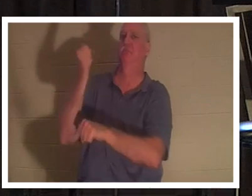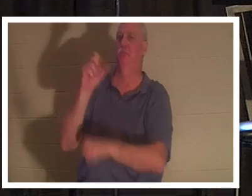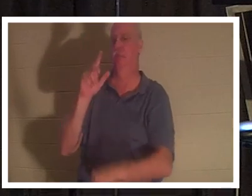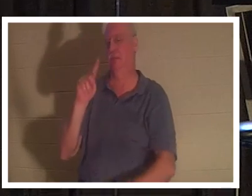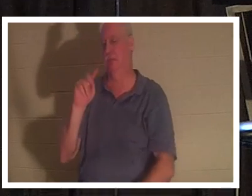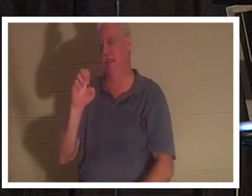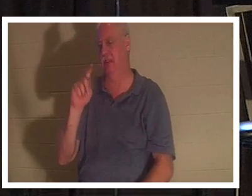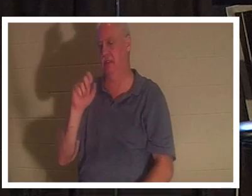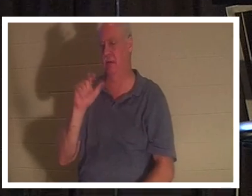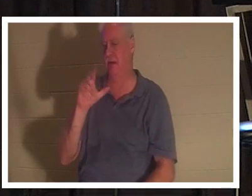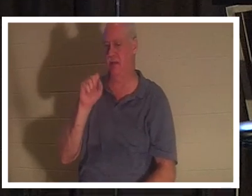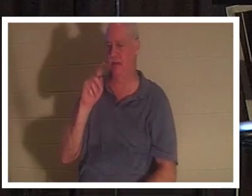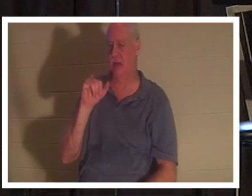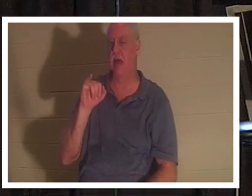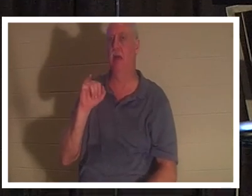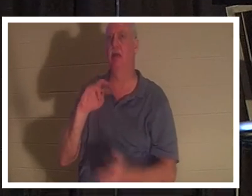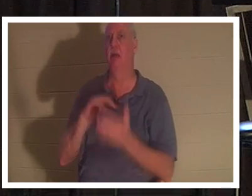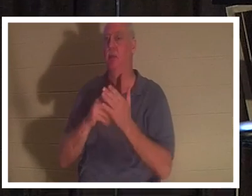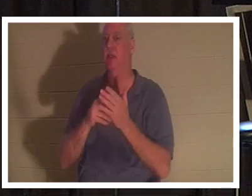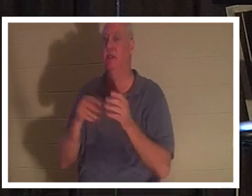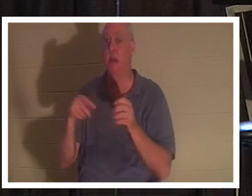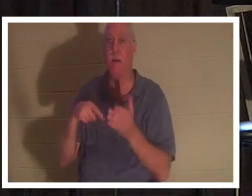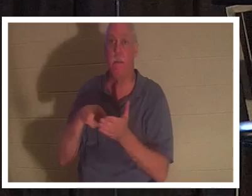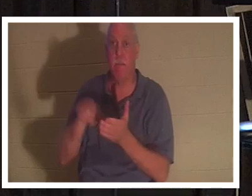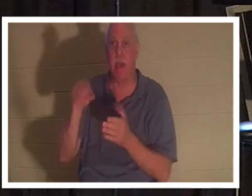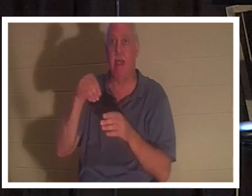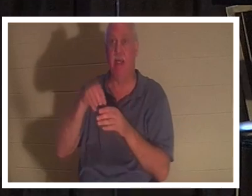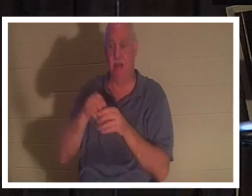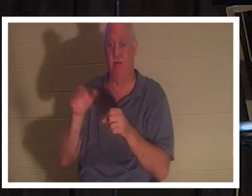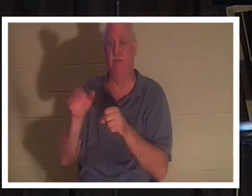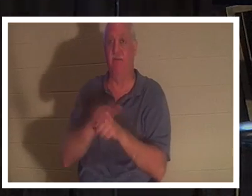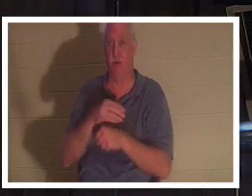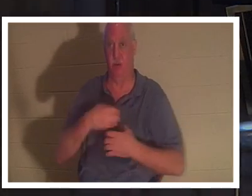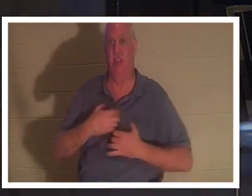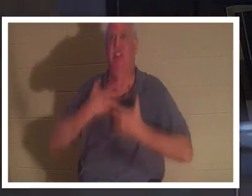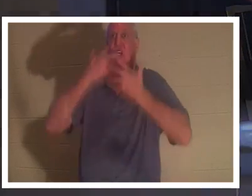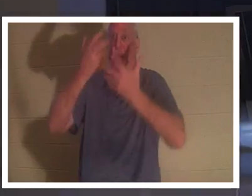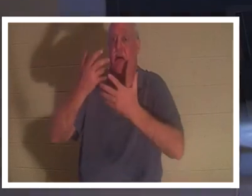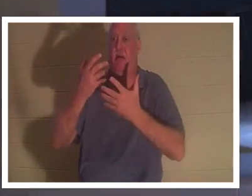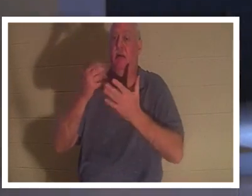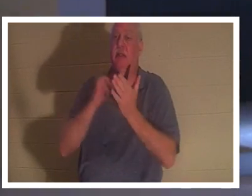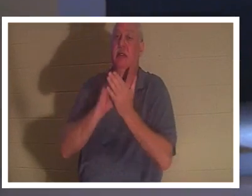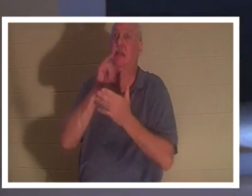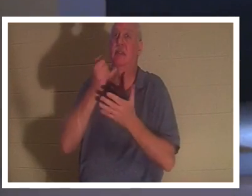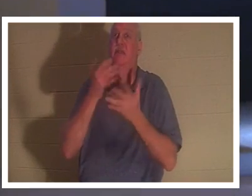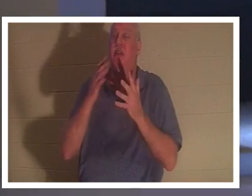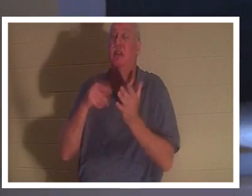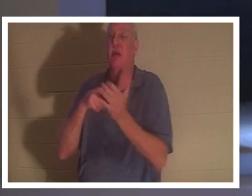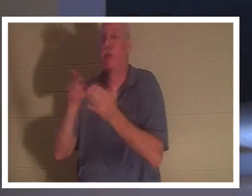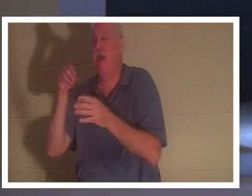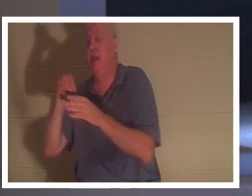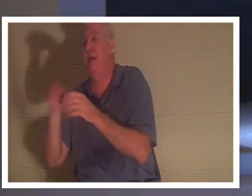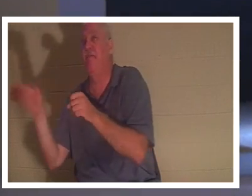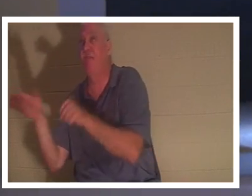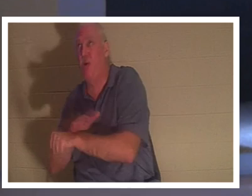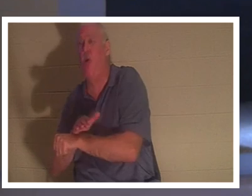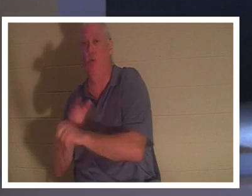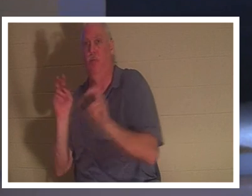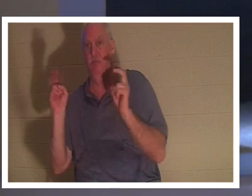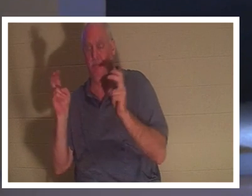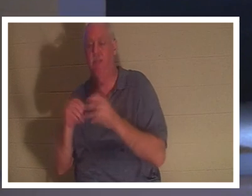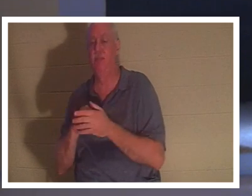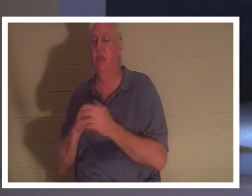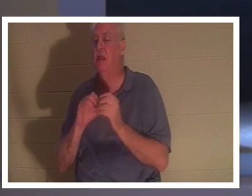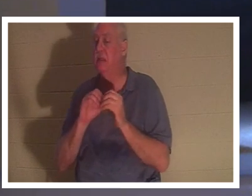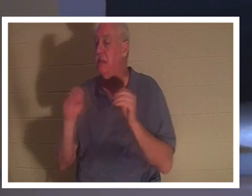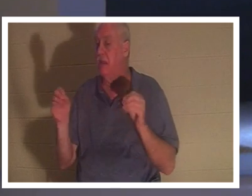wörtlich „vollständig bezahlt“. Es ist fertig! Es ist voll bezahlt! Dem kann man nichts hinzufügen